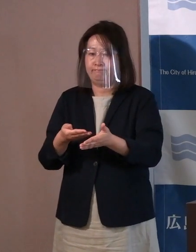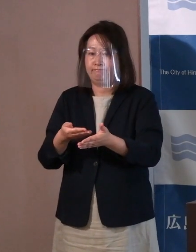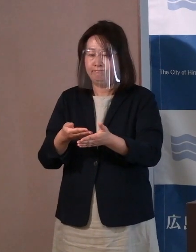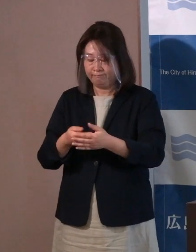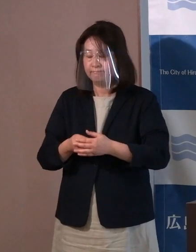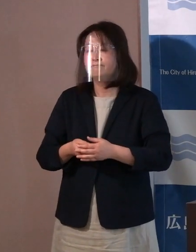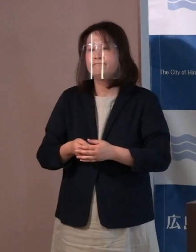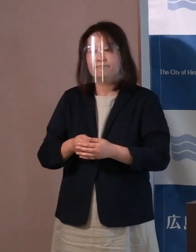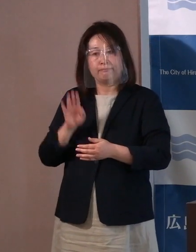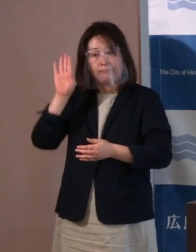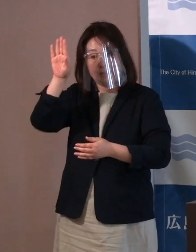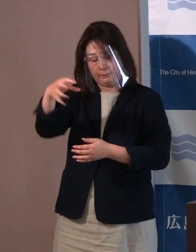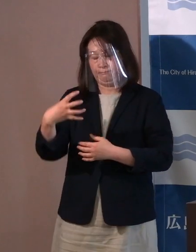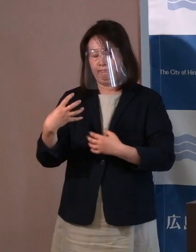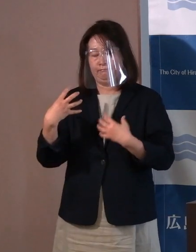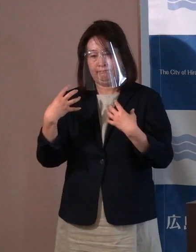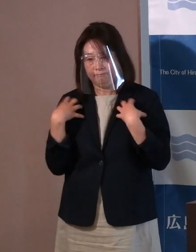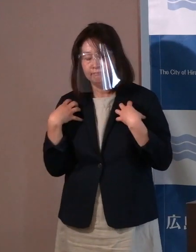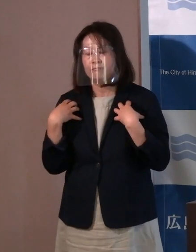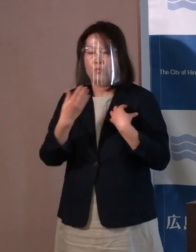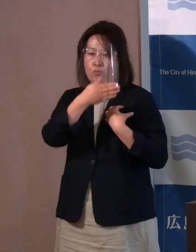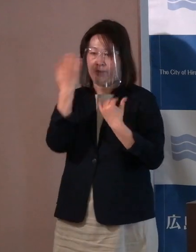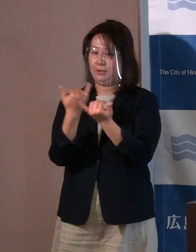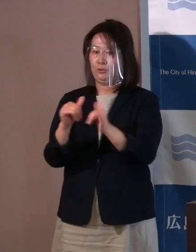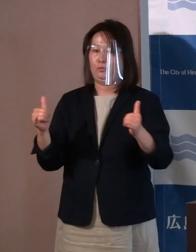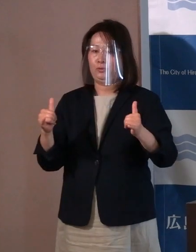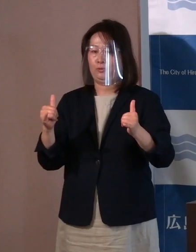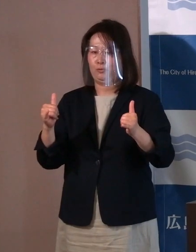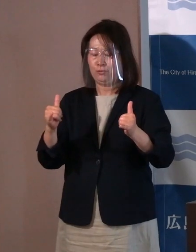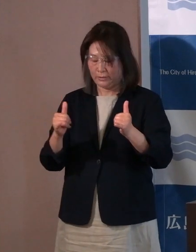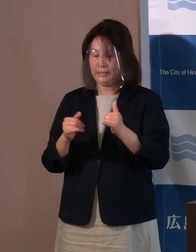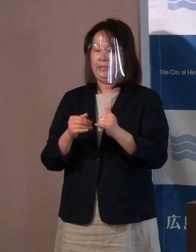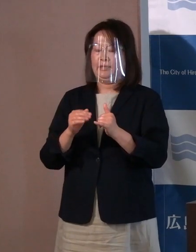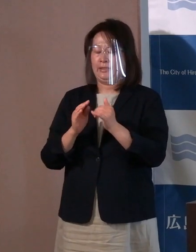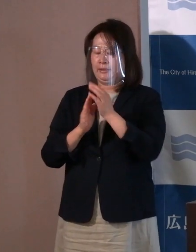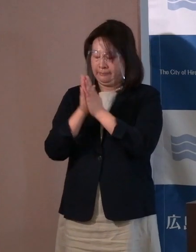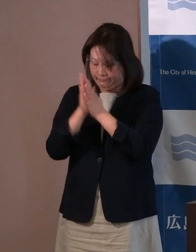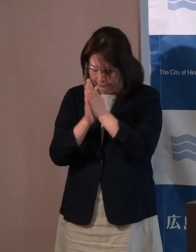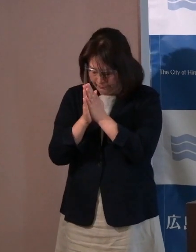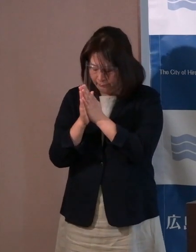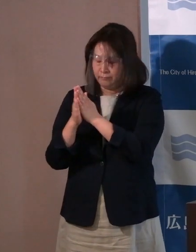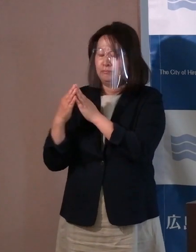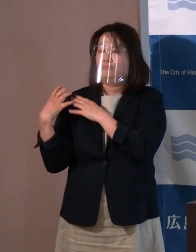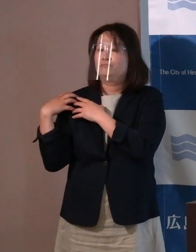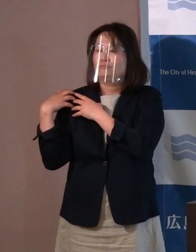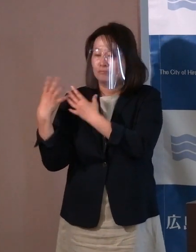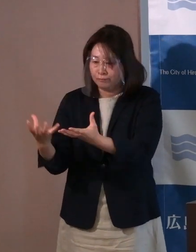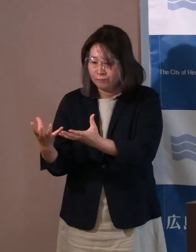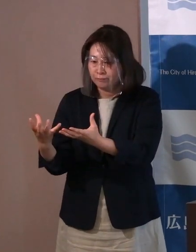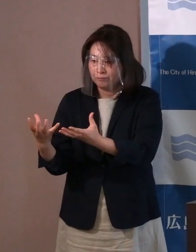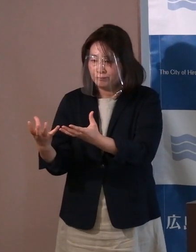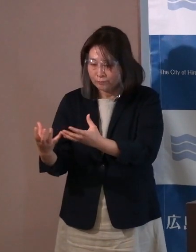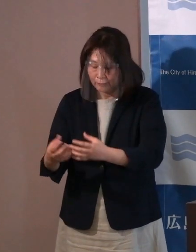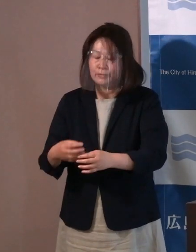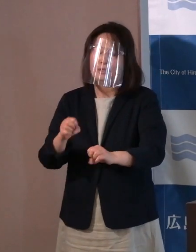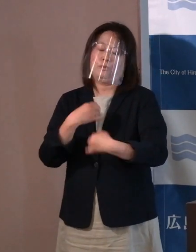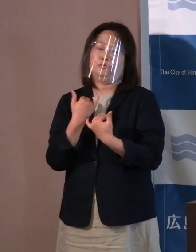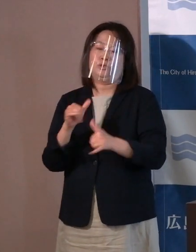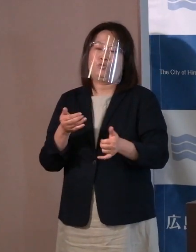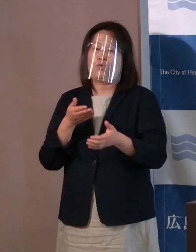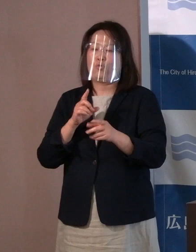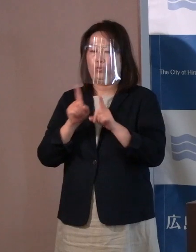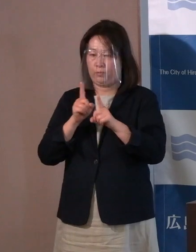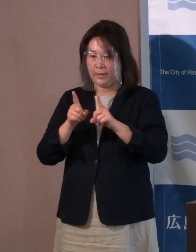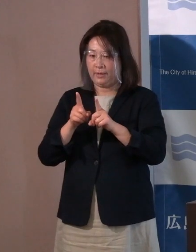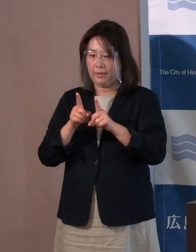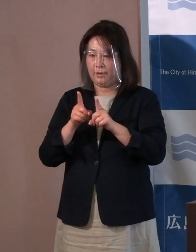｢未来を担う若者に願いを託する｣ その被爆者の言葉を交えまして､